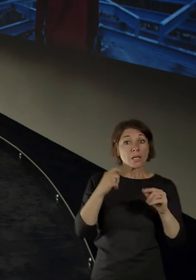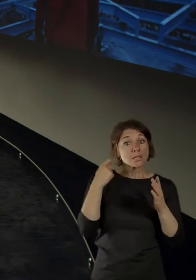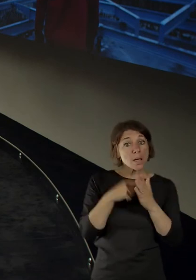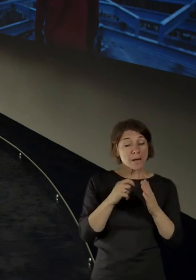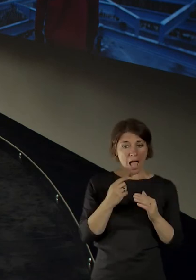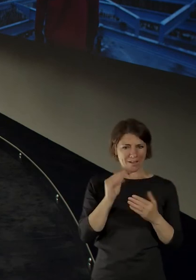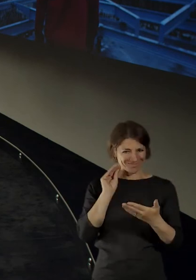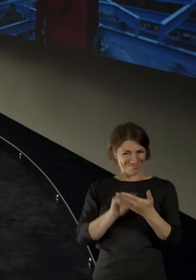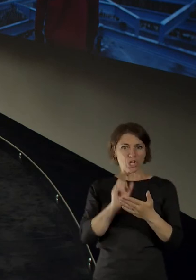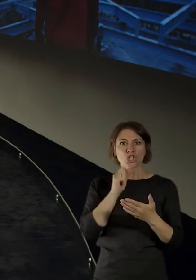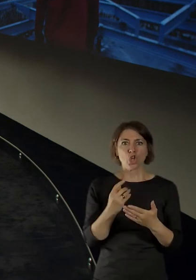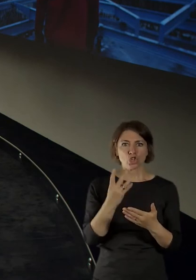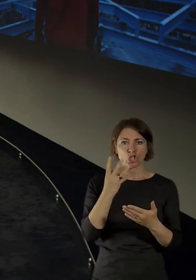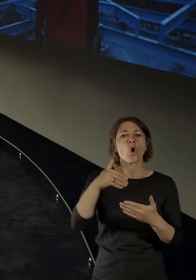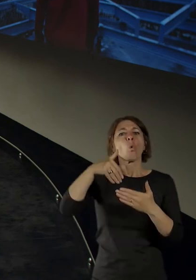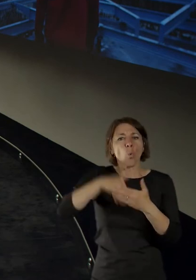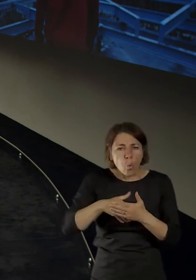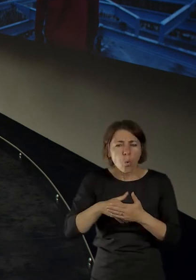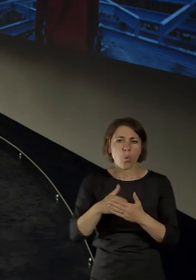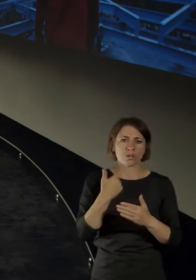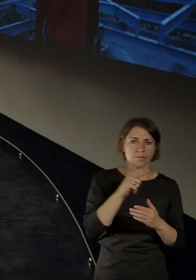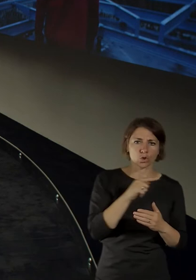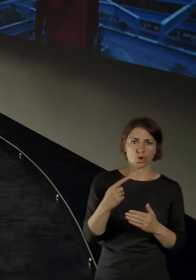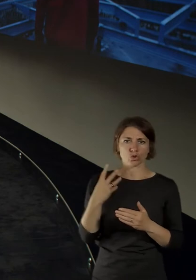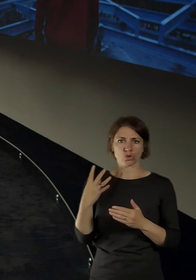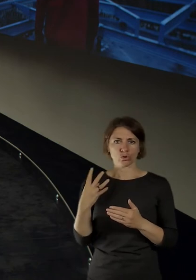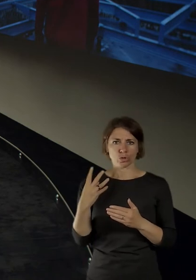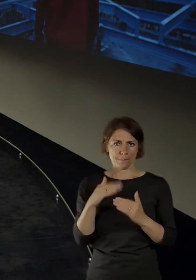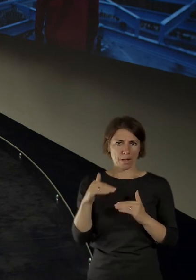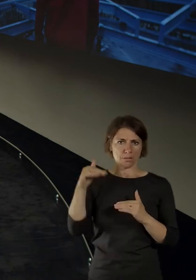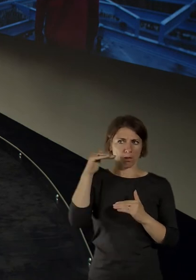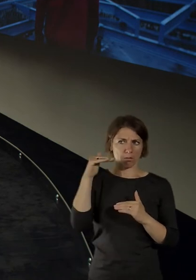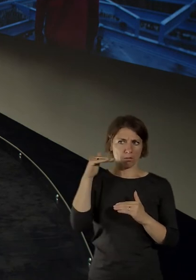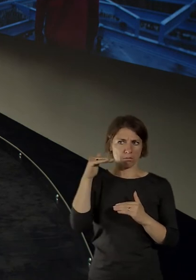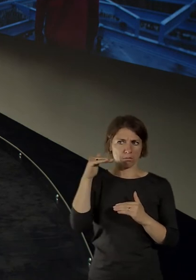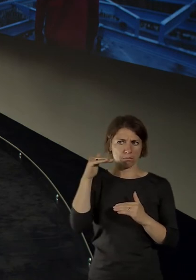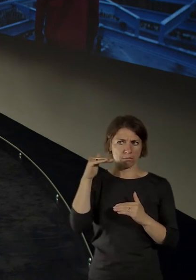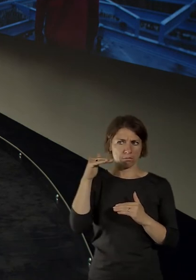jak to jako souvisí s rostlým urbanismem prahy. Mě to spíš připadá jako Chicago, New York,